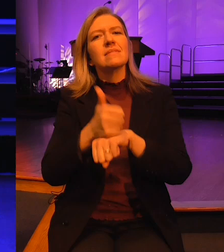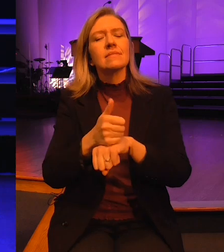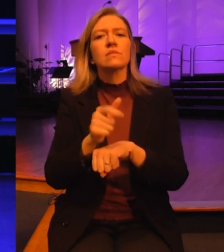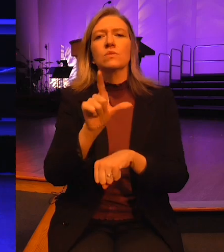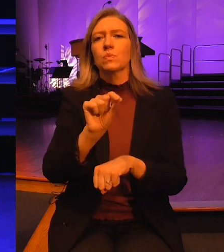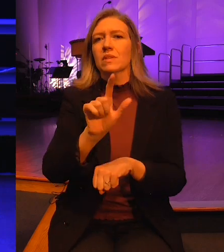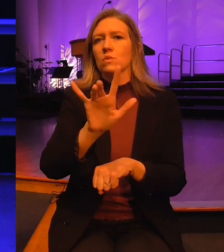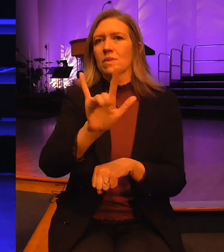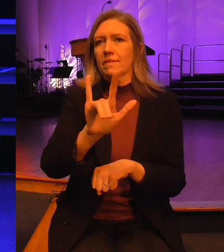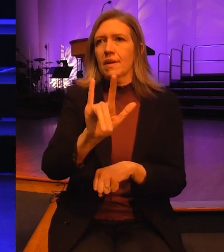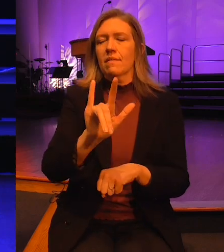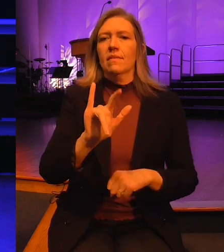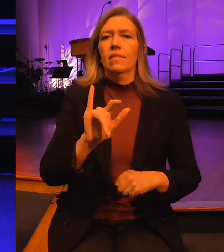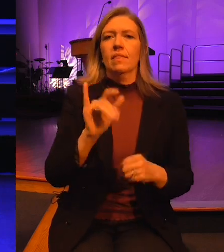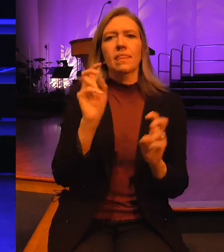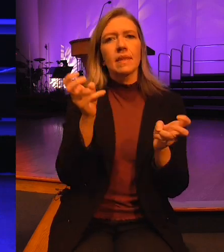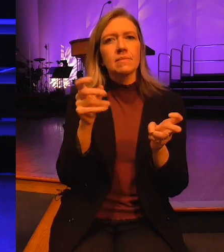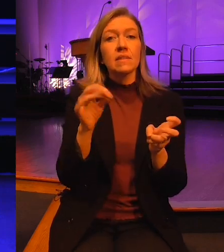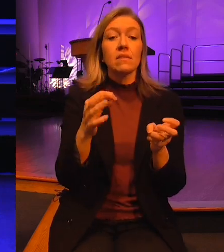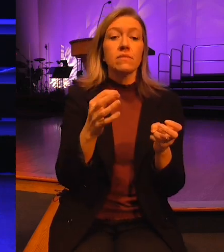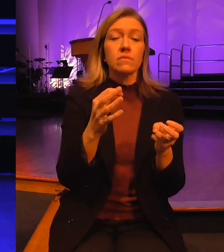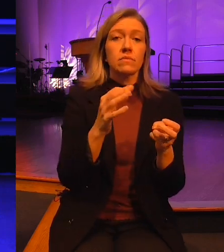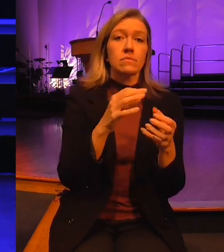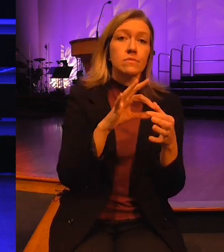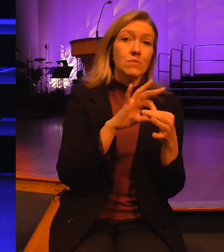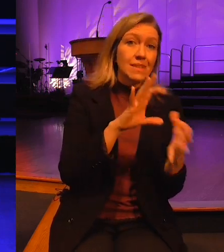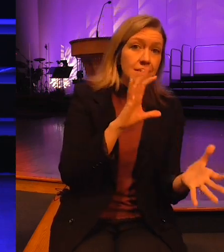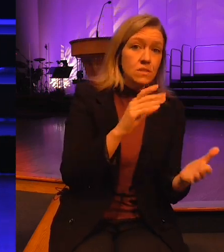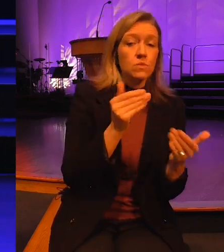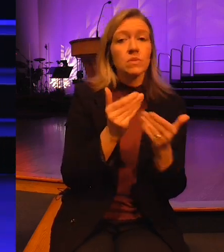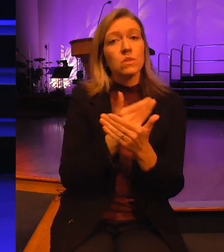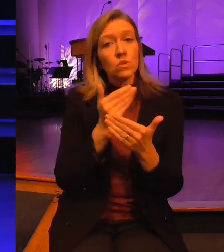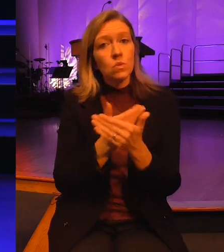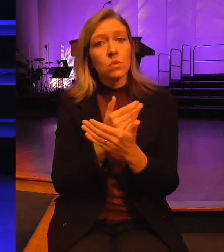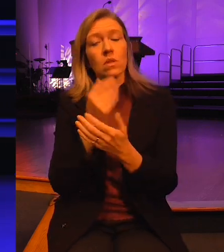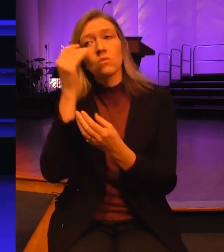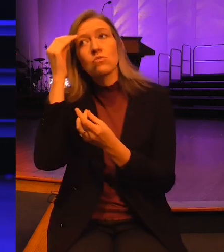la vida que co-crean para sí mismos en 2025, así que hemos tocado